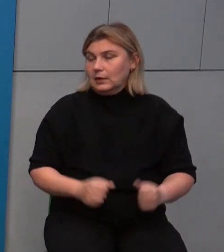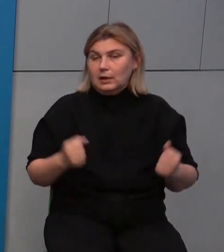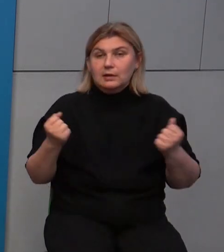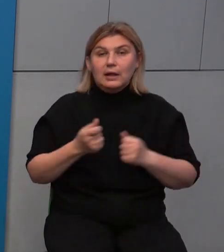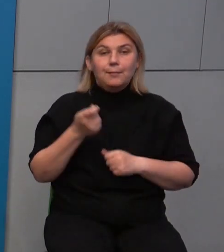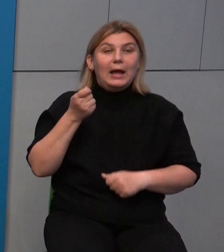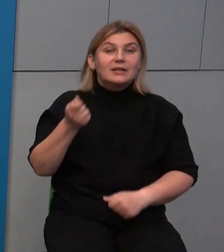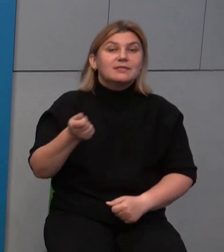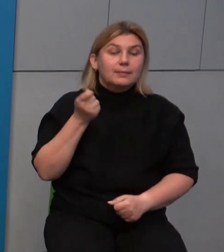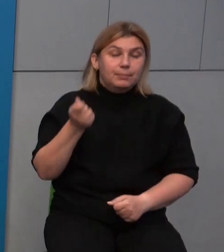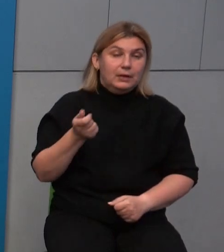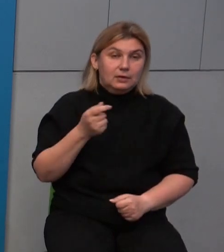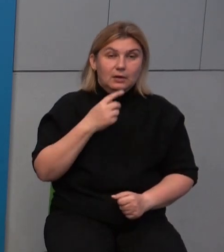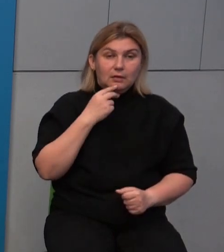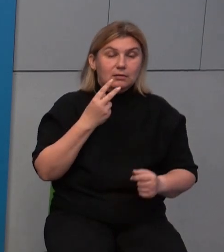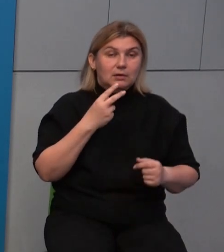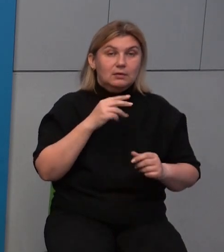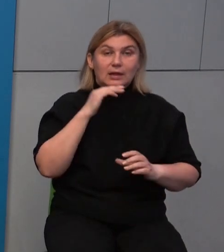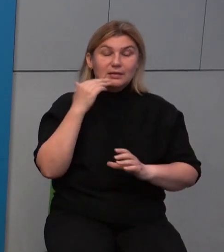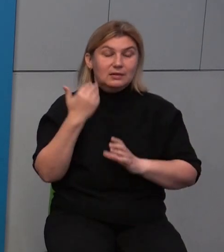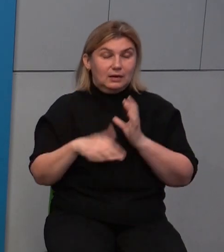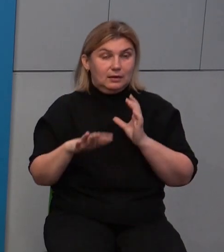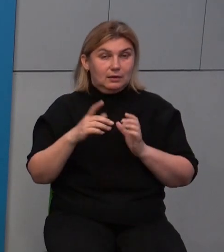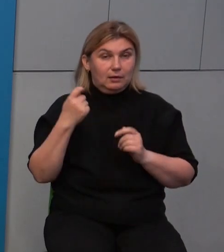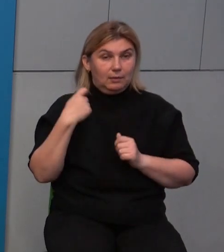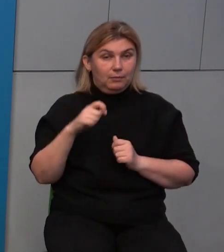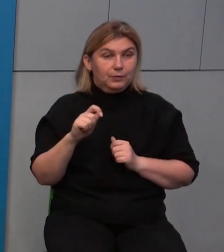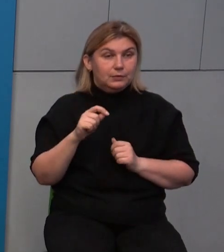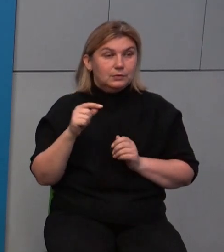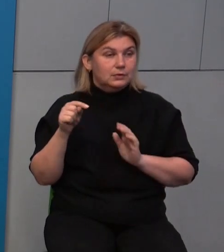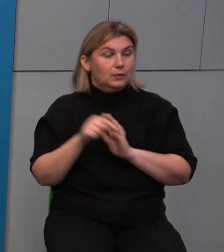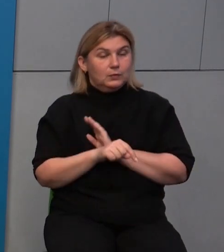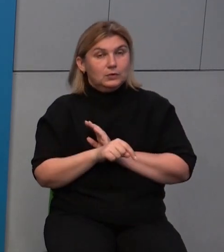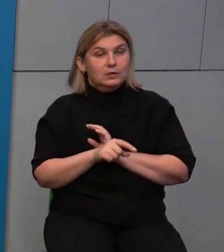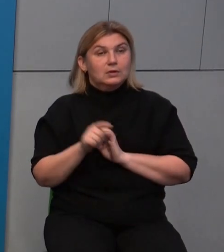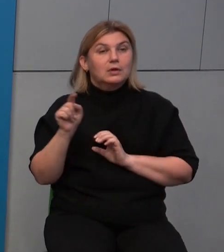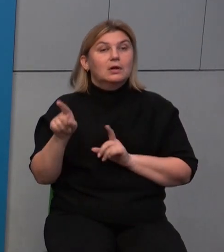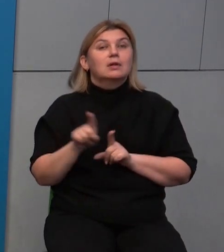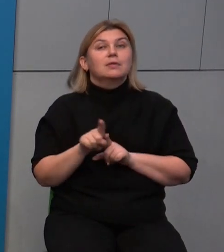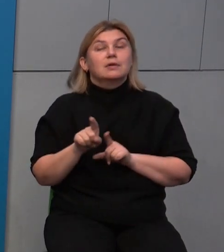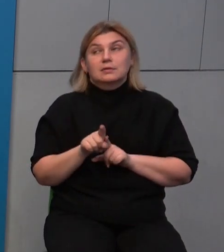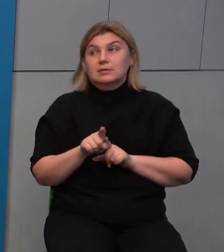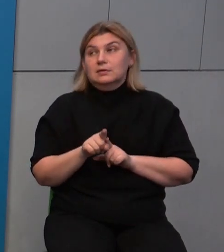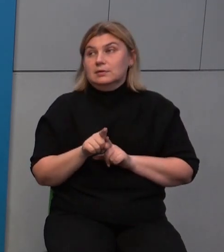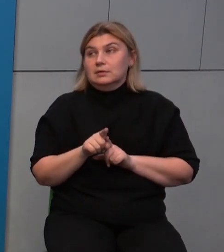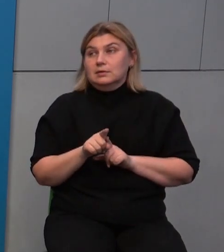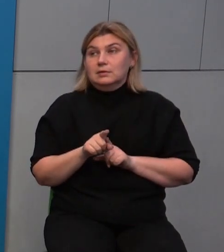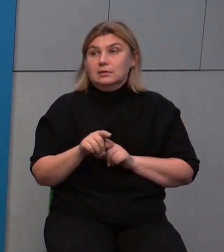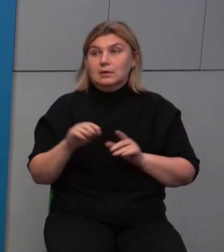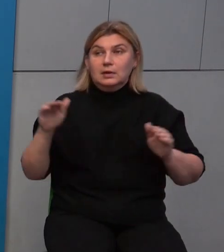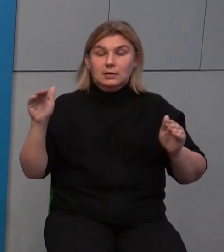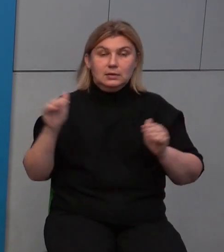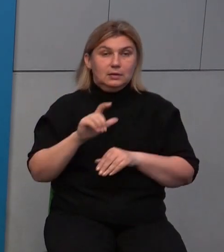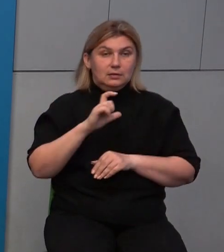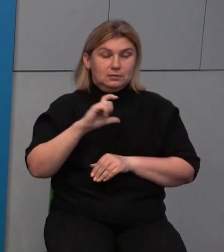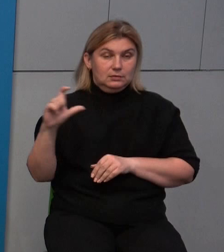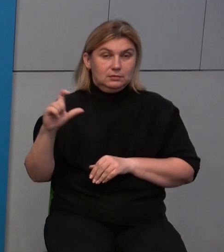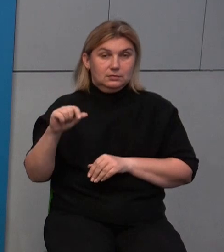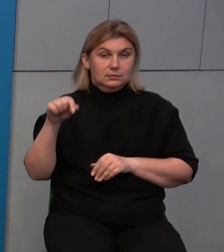Nawet jeżeli nie tracili obywatelstwa czy nie emigrowali, to starali się jak najmniej czasu spędzać w tym kraju